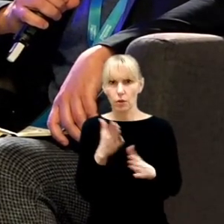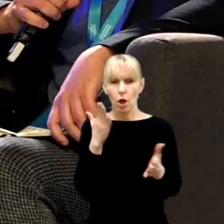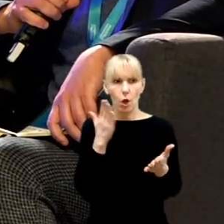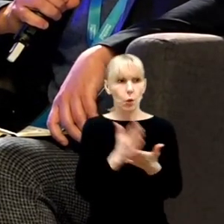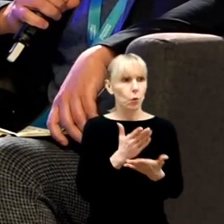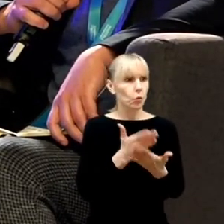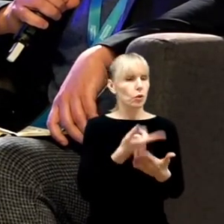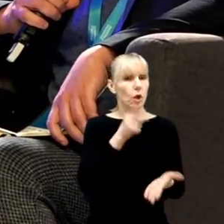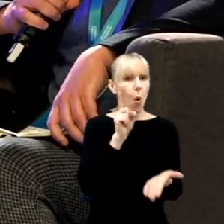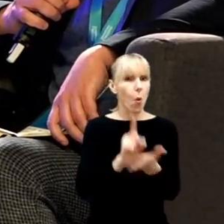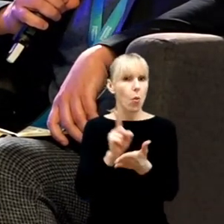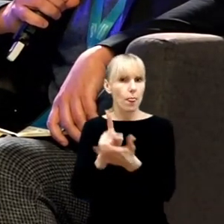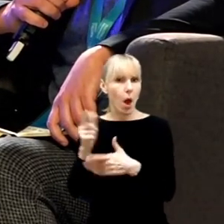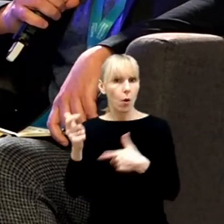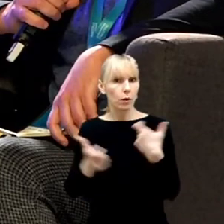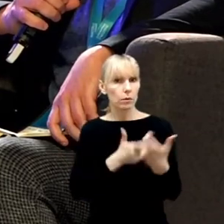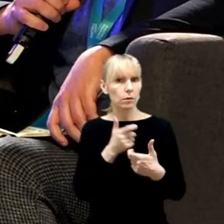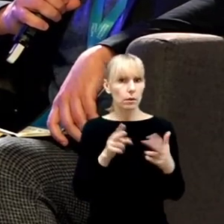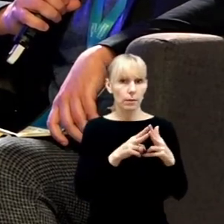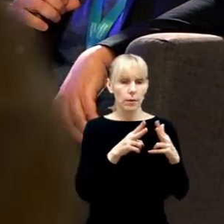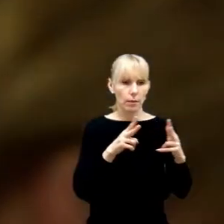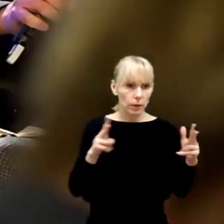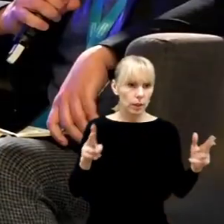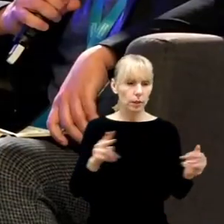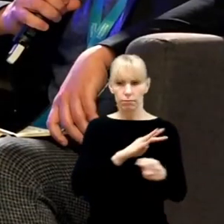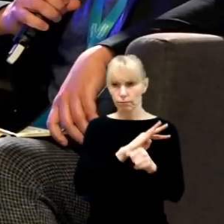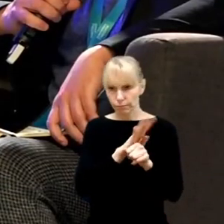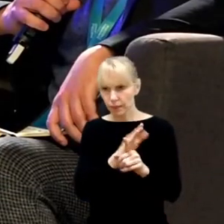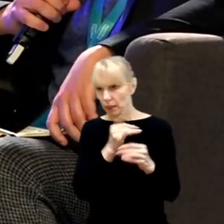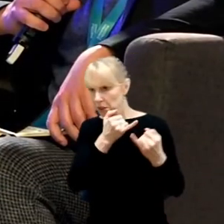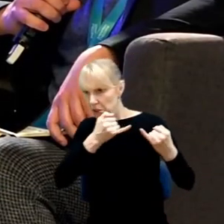nie wiem nawet, przez okres pandemii, czy przez inne jakieś